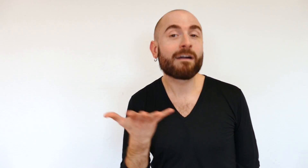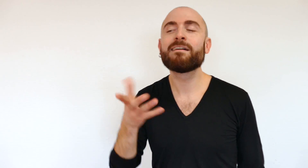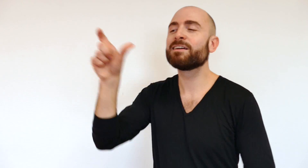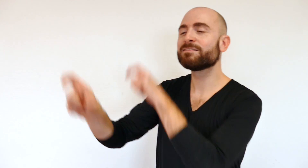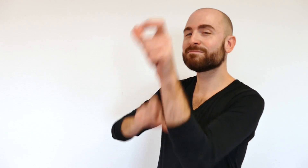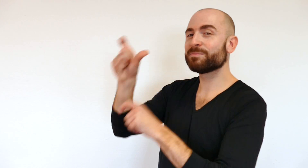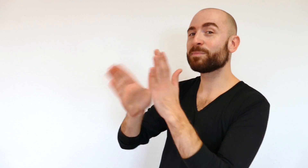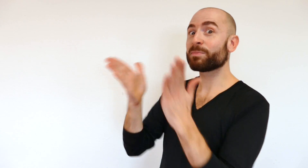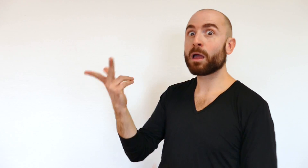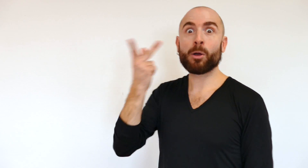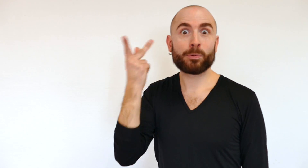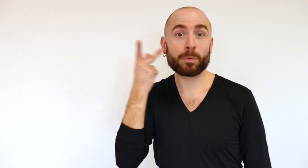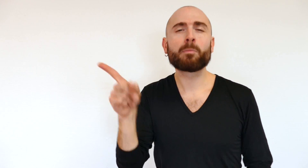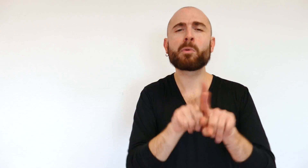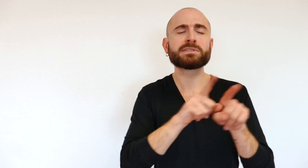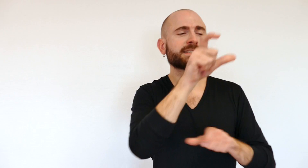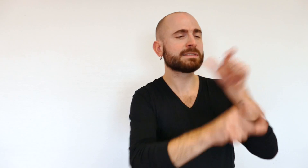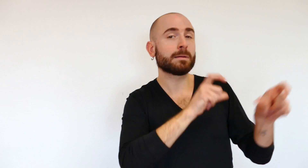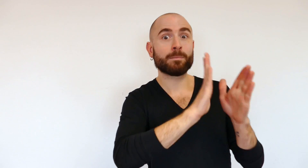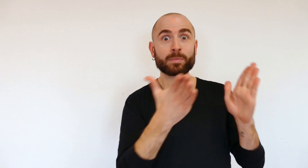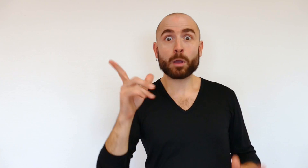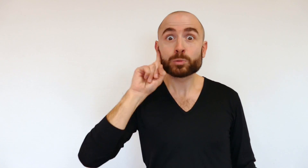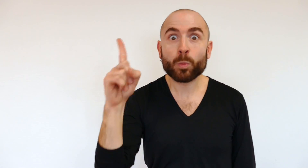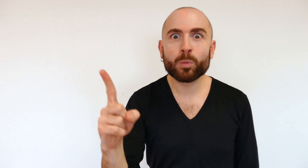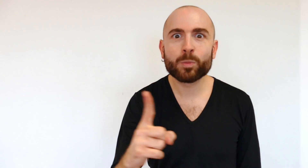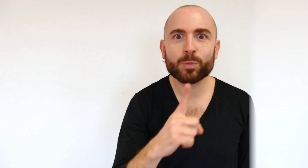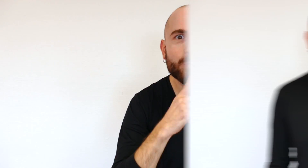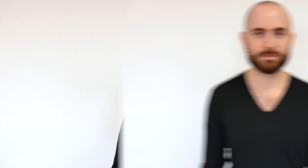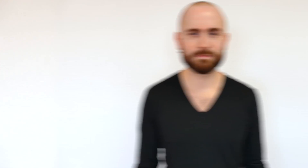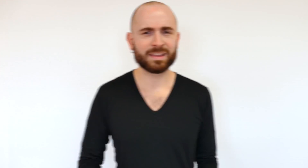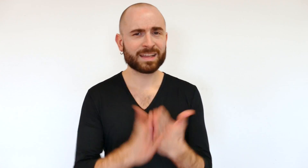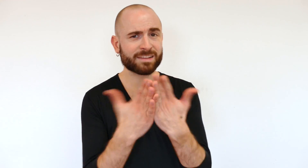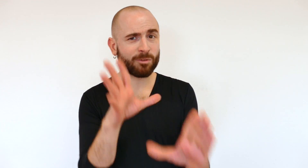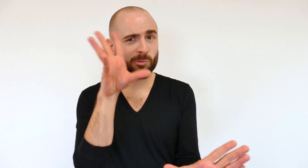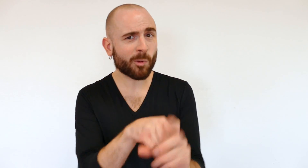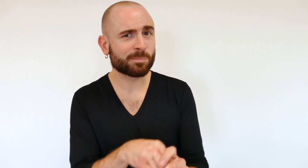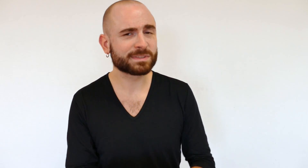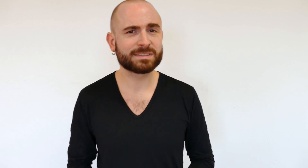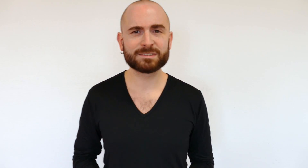des bibliothécaires Entendants et des bibliothécaires Sourds. Et des livres… !